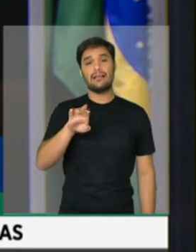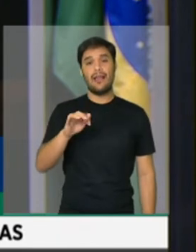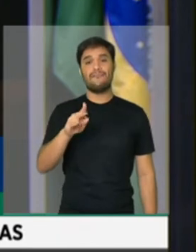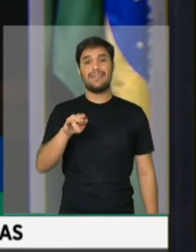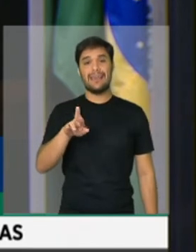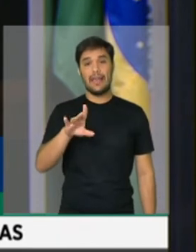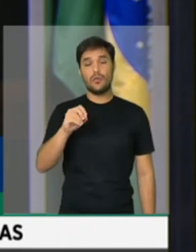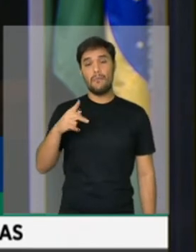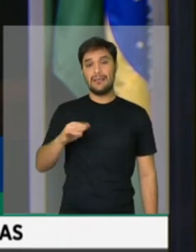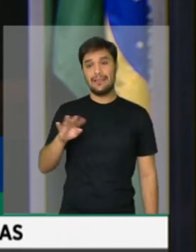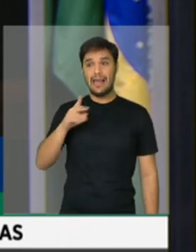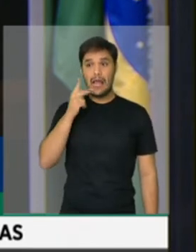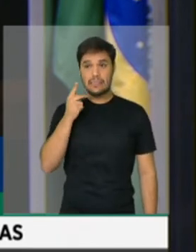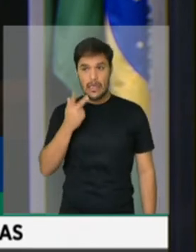INICIATIVAS ATENDEM PARCIALMENTE O MÉRITO DAS